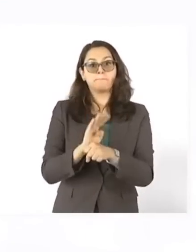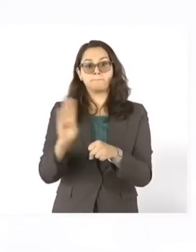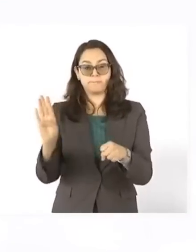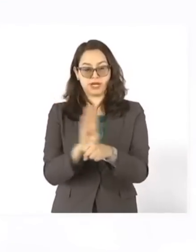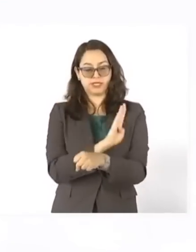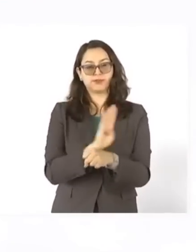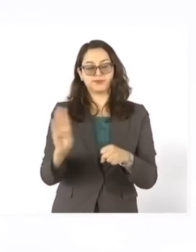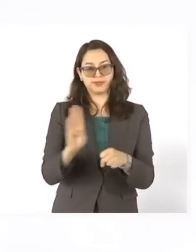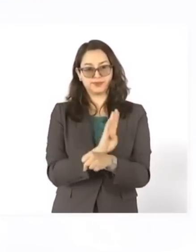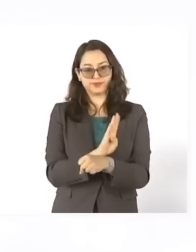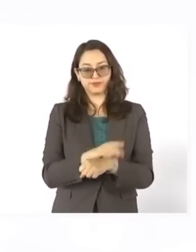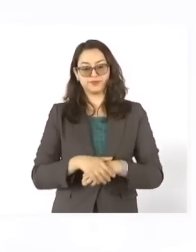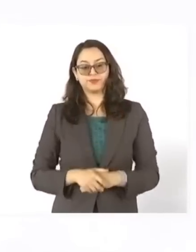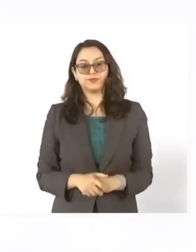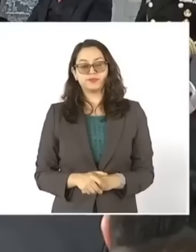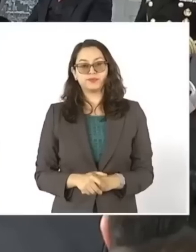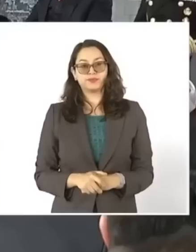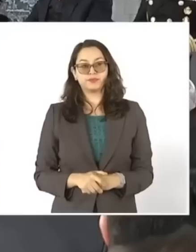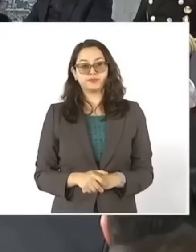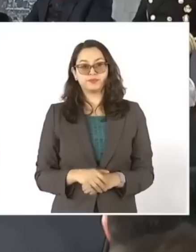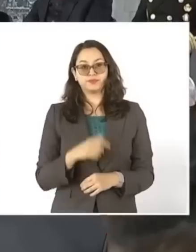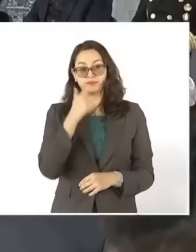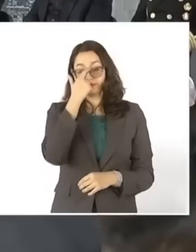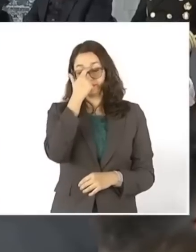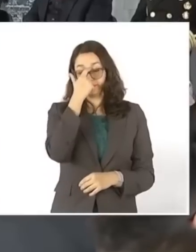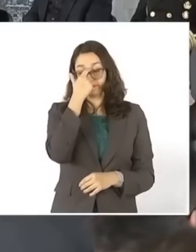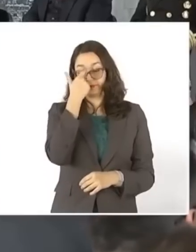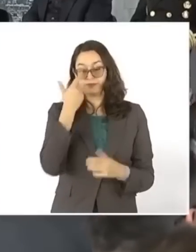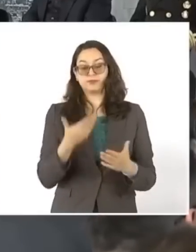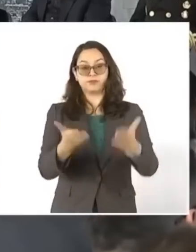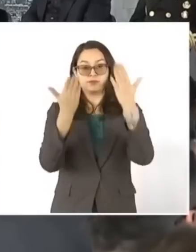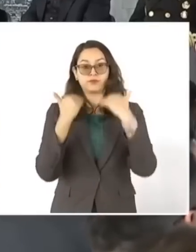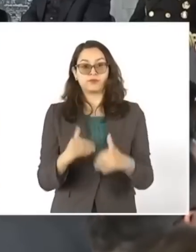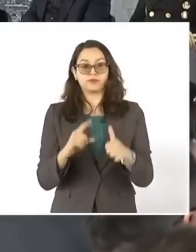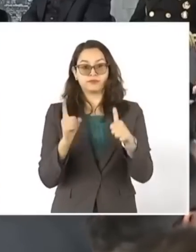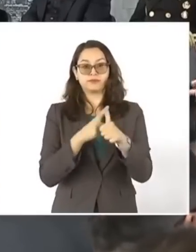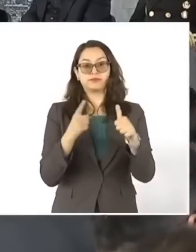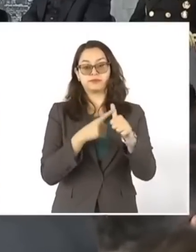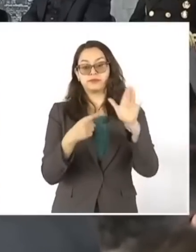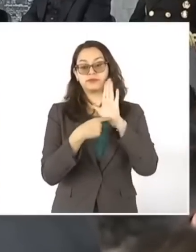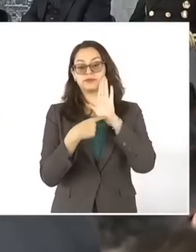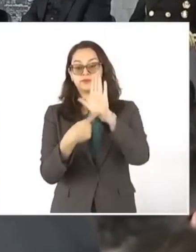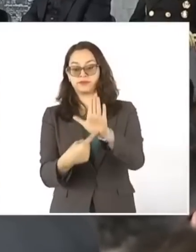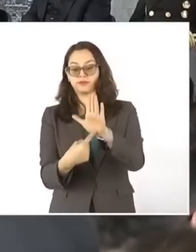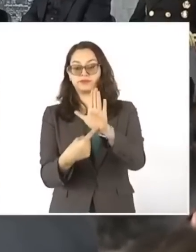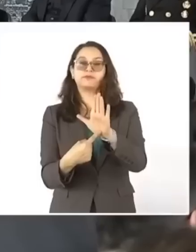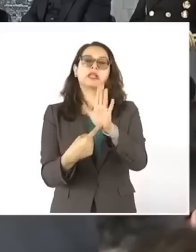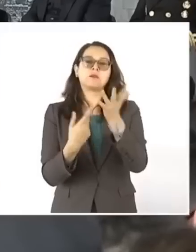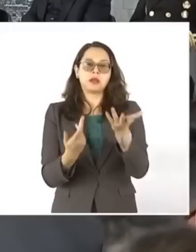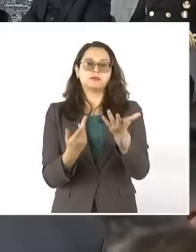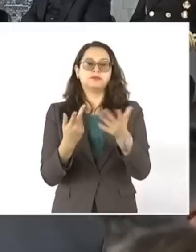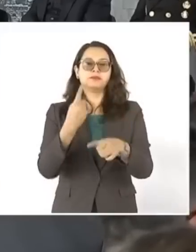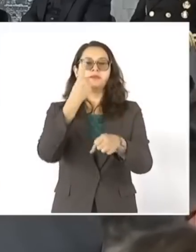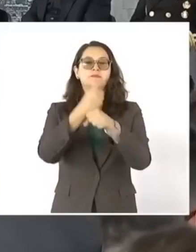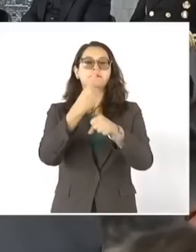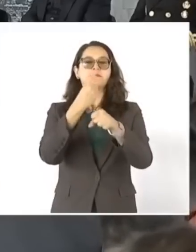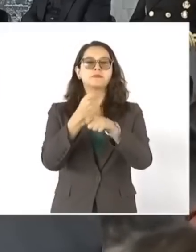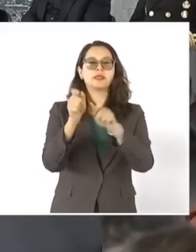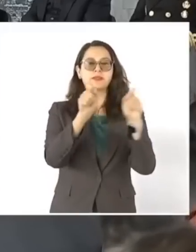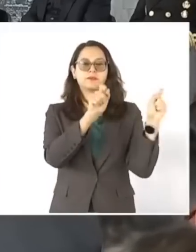voy a pasar a presentar le pusimos ahí primer borrador Porque queremos va a estar a partir de